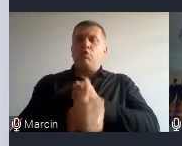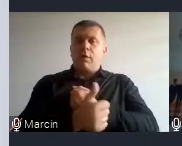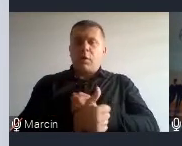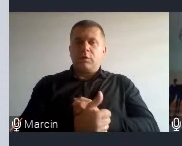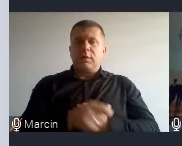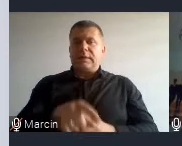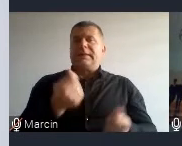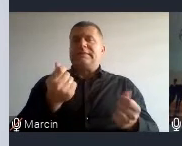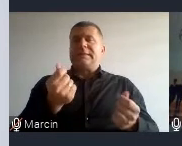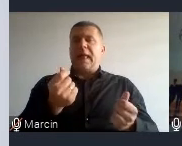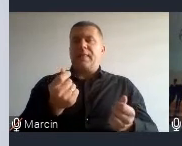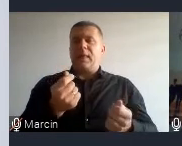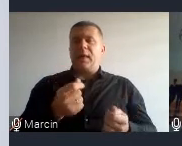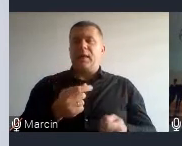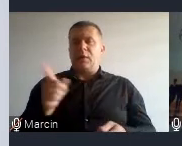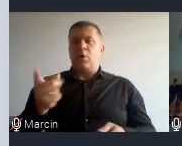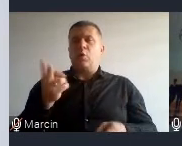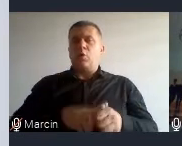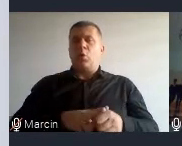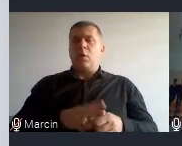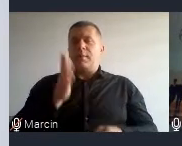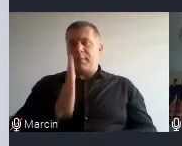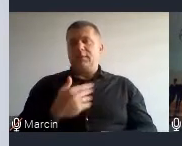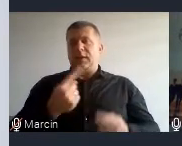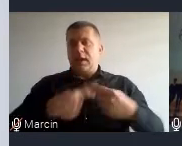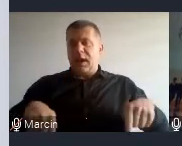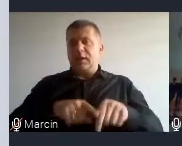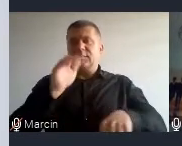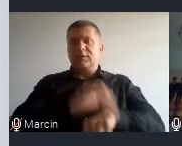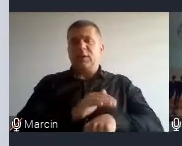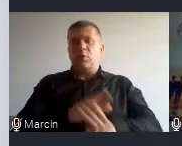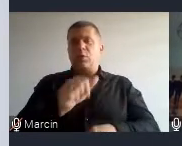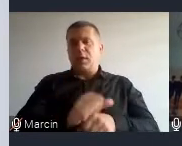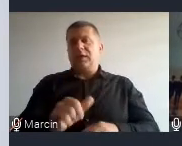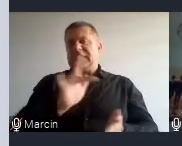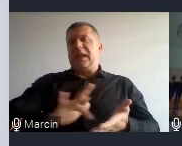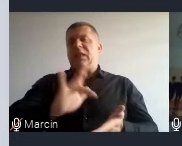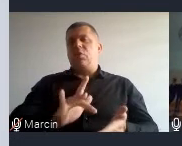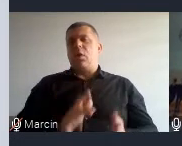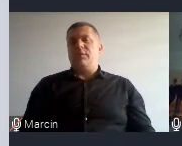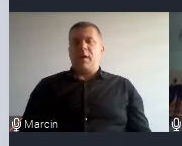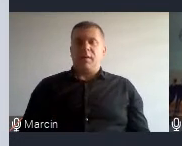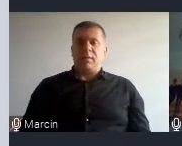że cena za którą będziemy realizować zamówienie jest ceną rynkową.